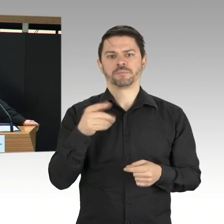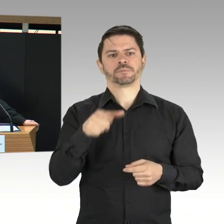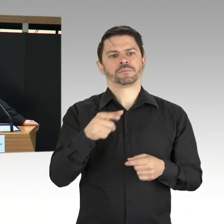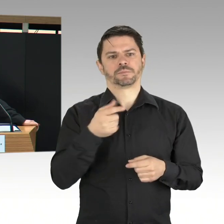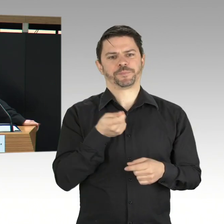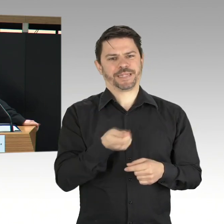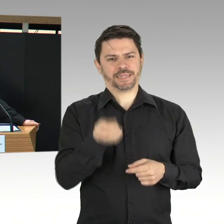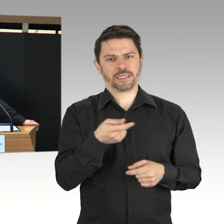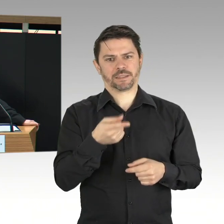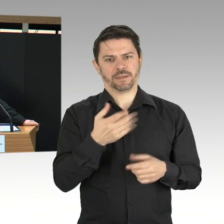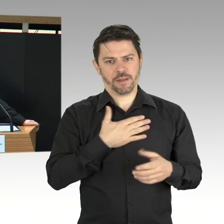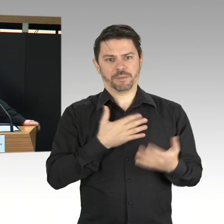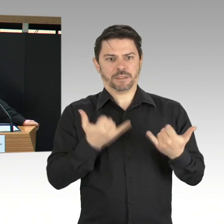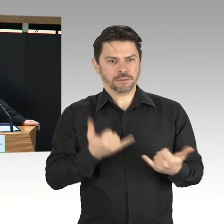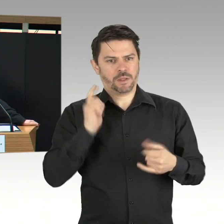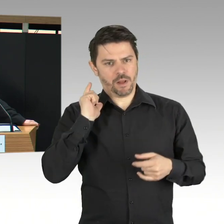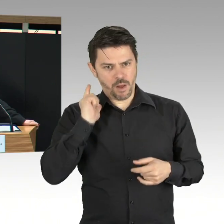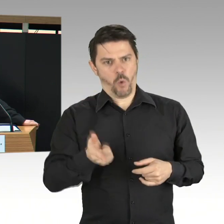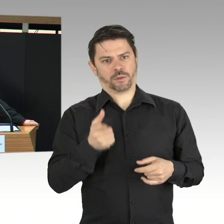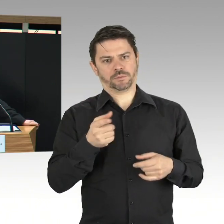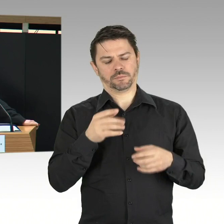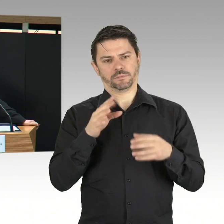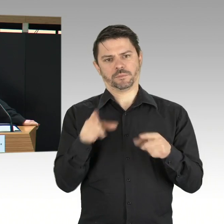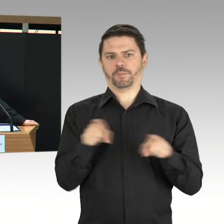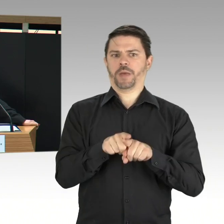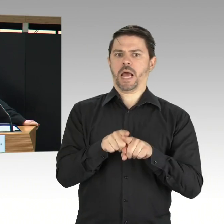und bei dieser Frage juristisch nachjustiert.